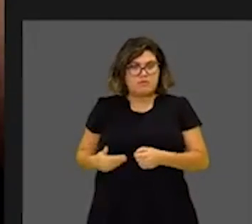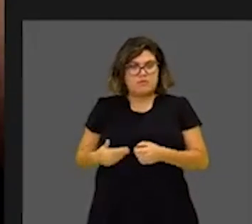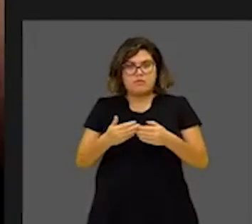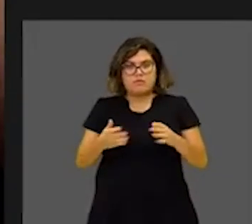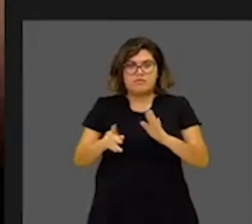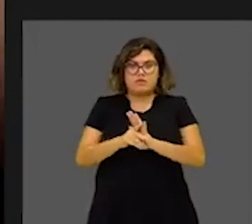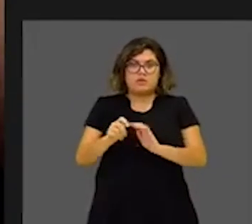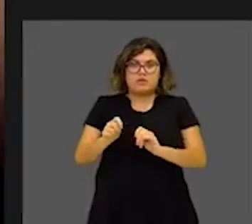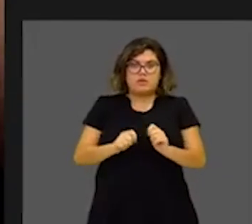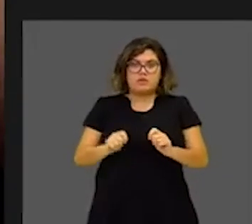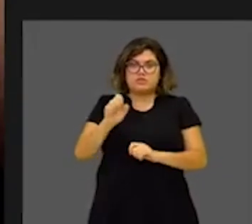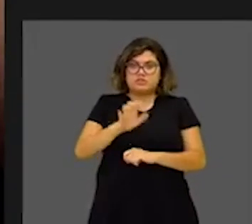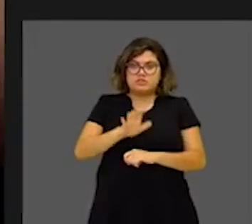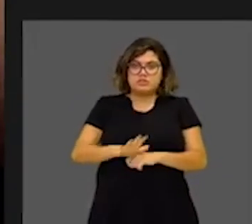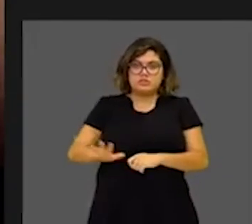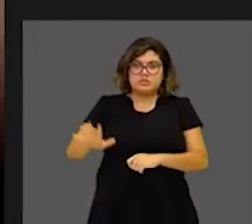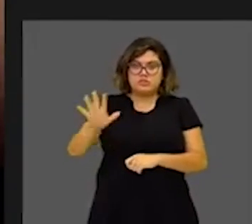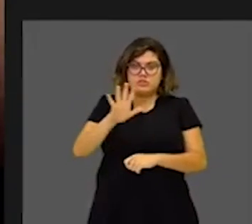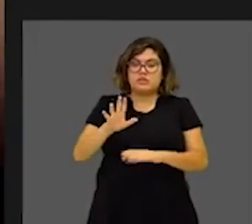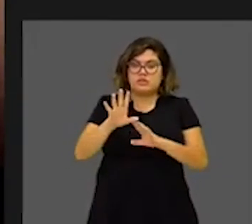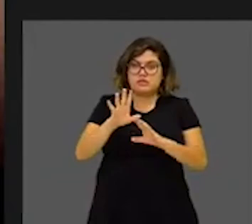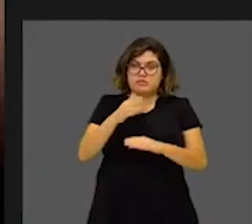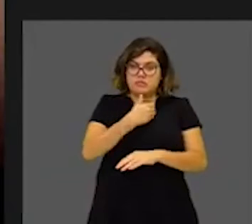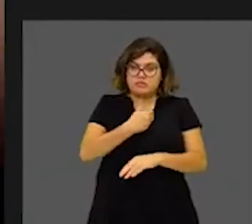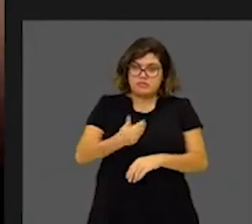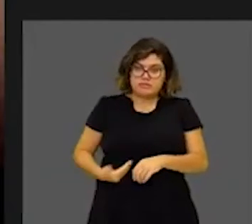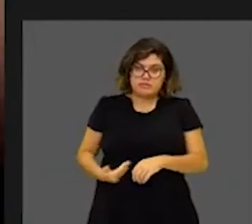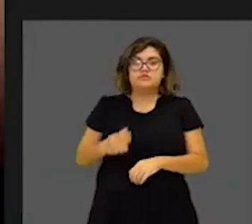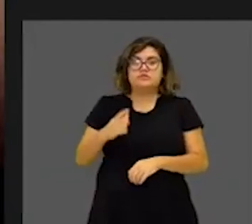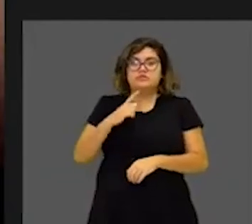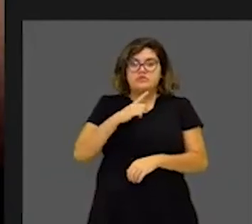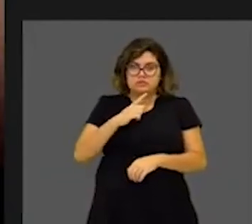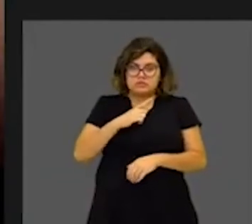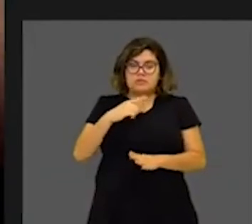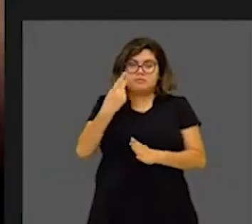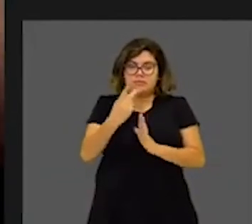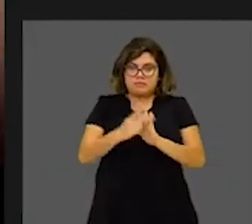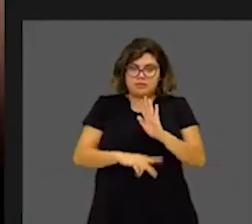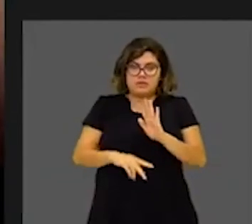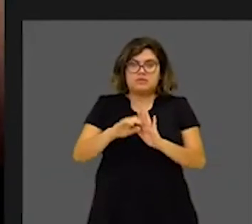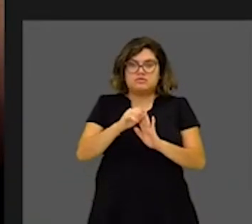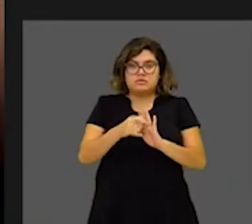da união com os dados eleitorais em que a gente tem um plano de ação interessante para abrir tudo